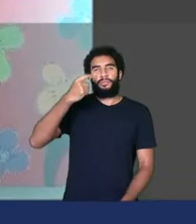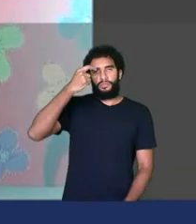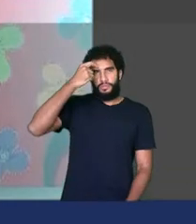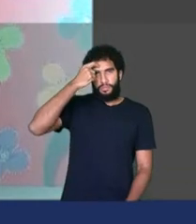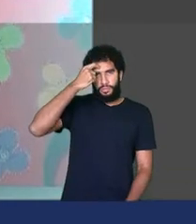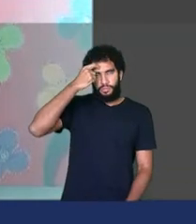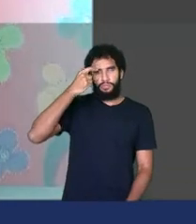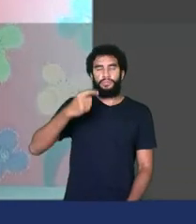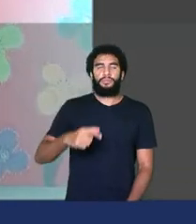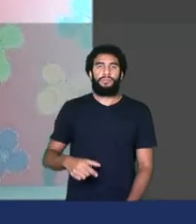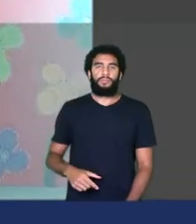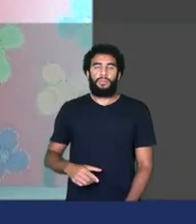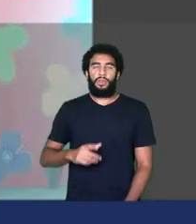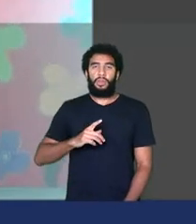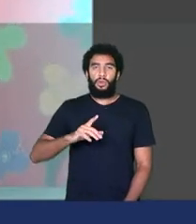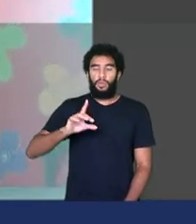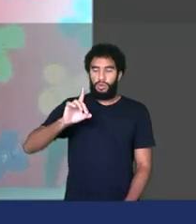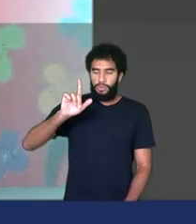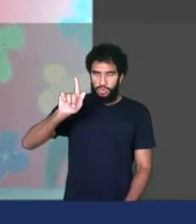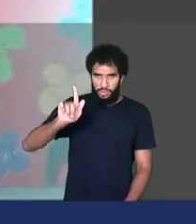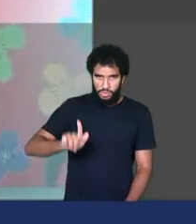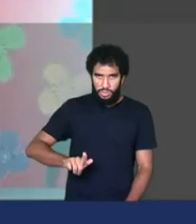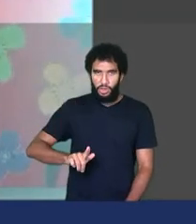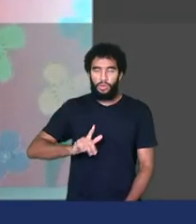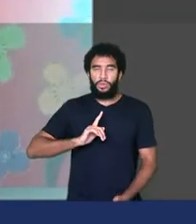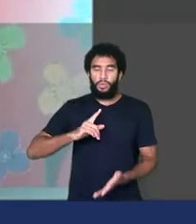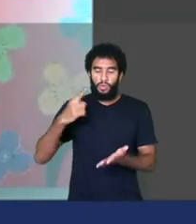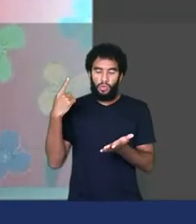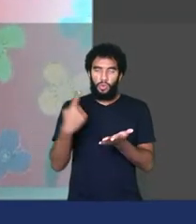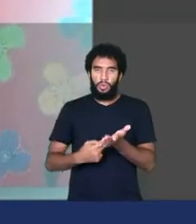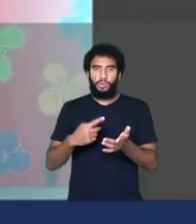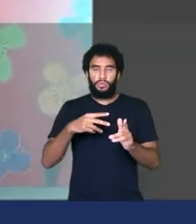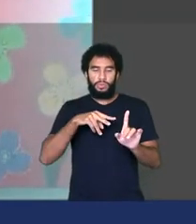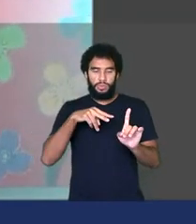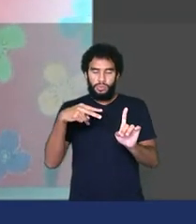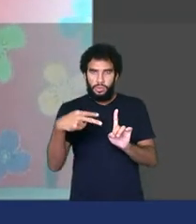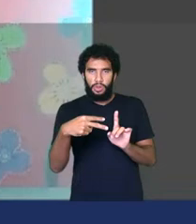SOCIEDADE COMEÇA A PERCEBER QUE TEM QUE VOLTAR A MAIS RACIONALIDADE, DO PONTO DE